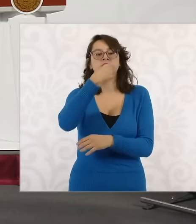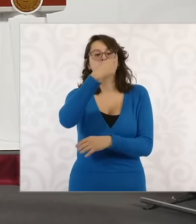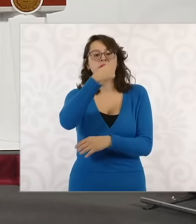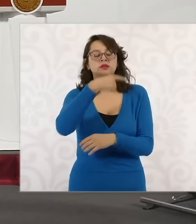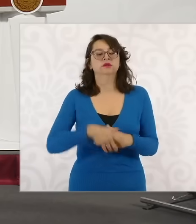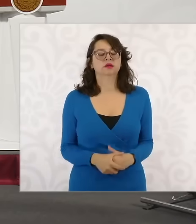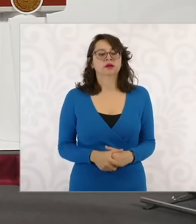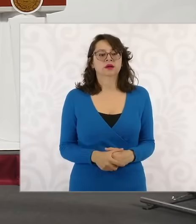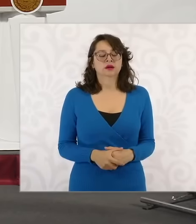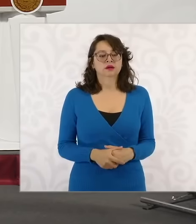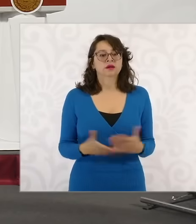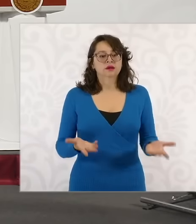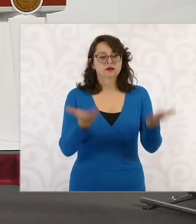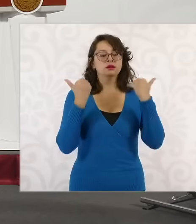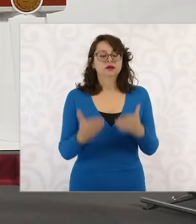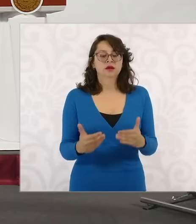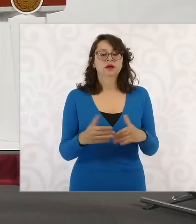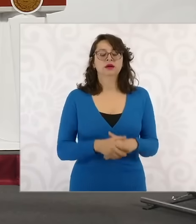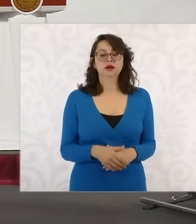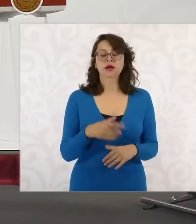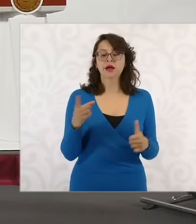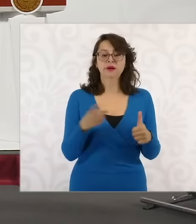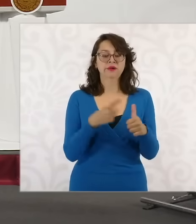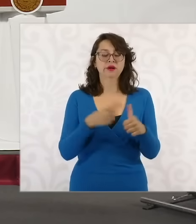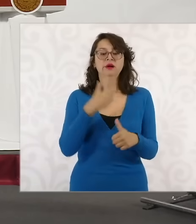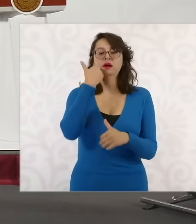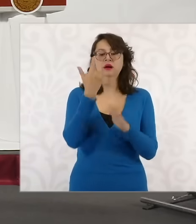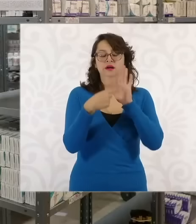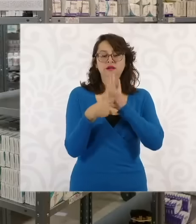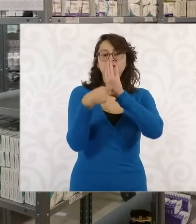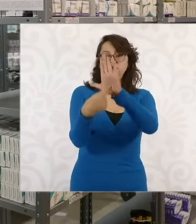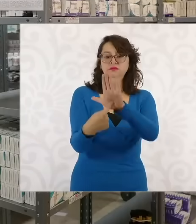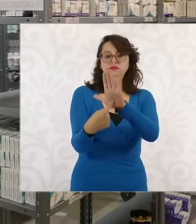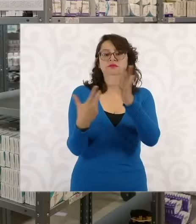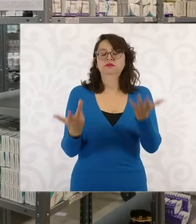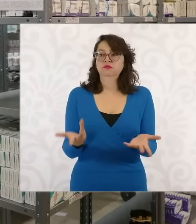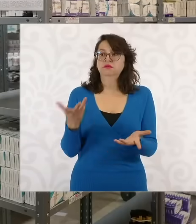Les compartimos, primero que nada que afortunadamente si han llegado muchos más